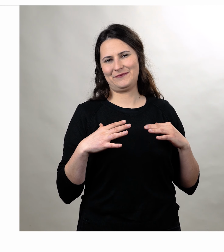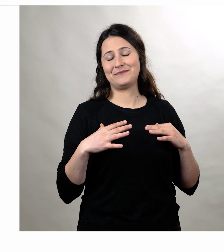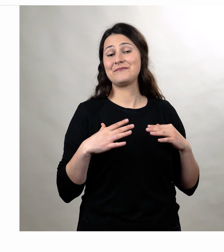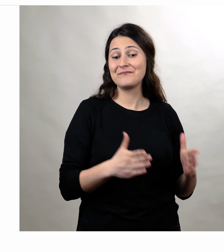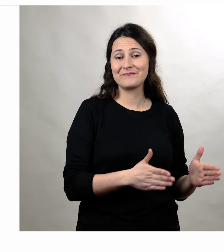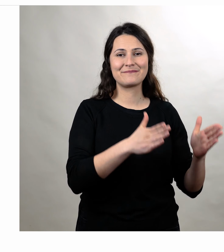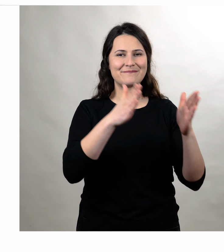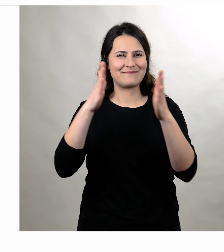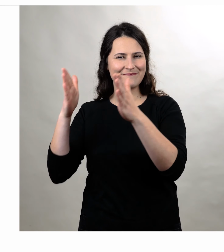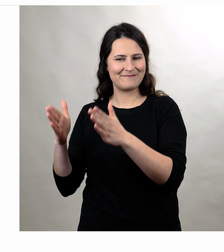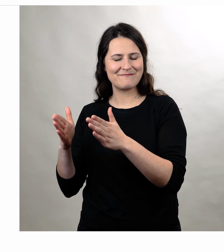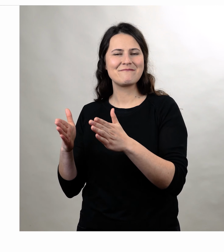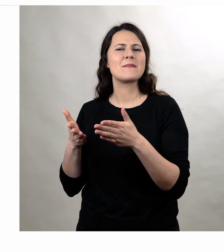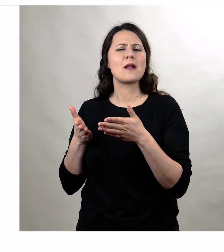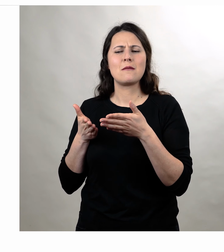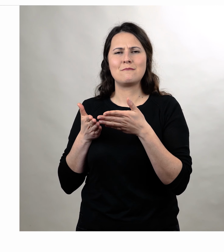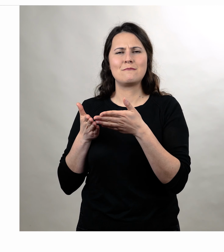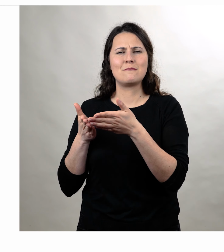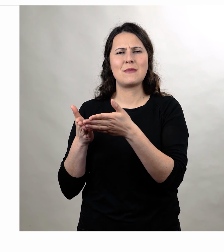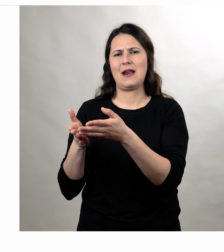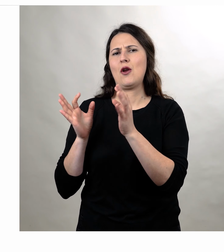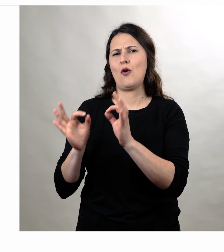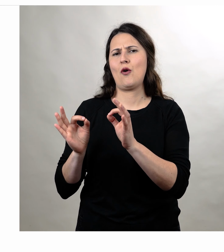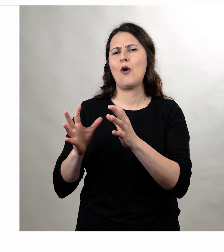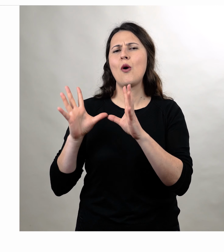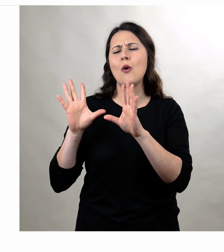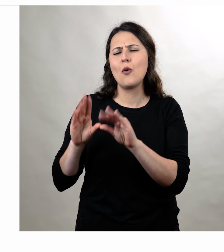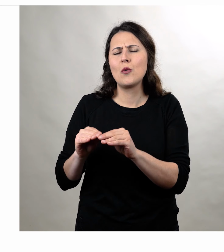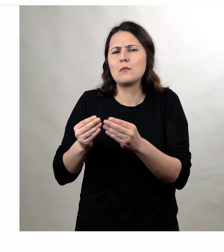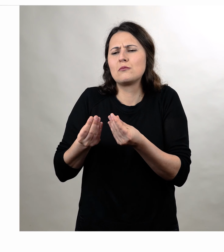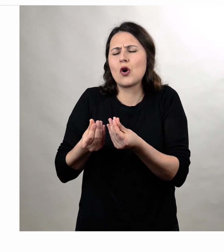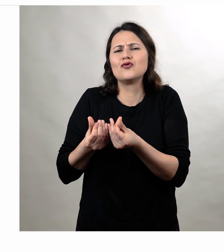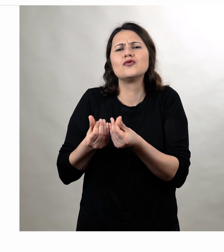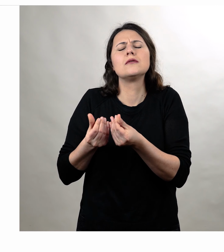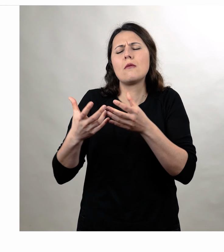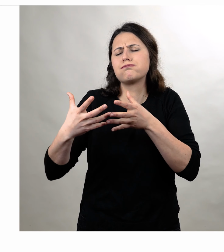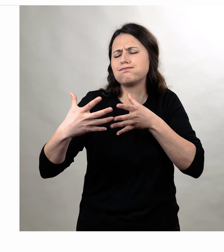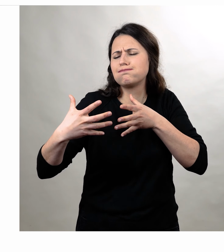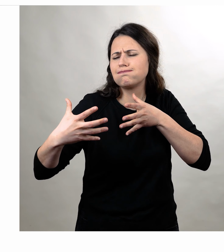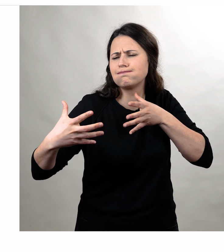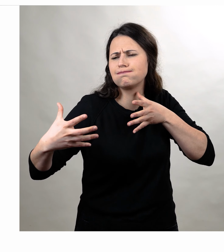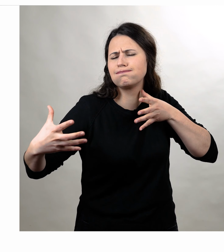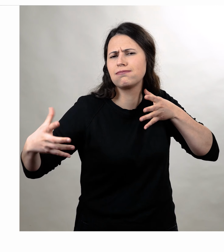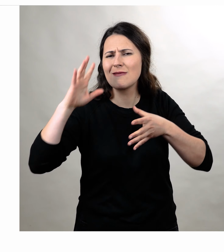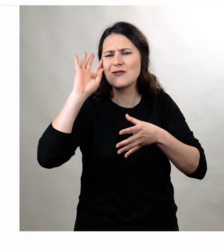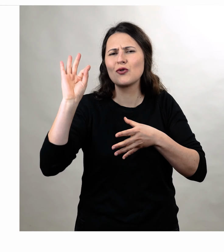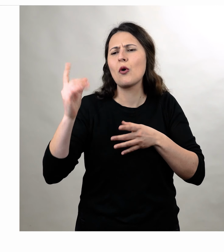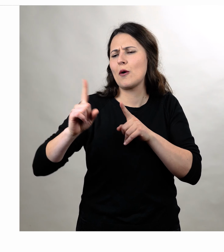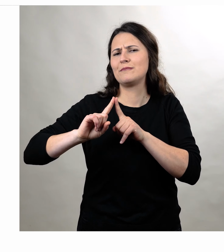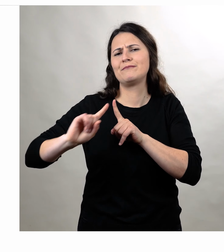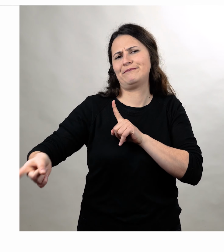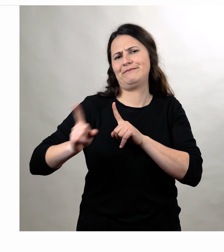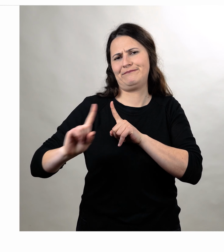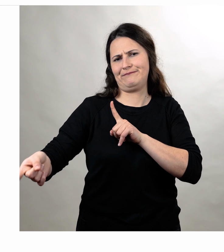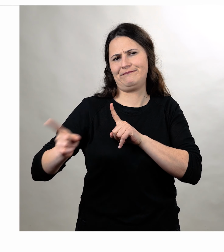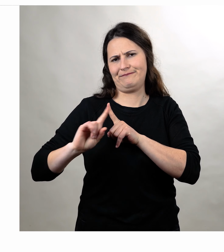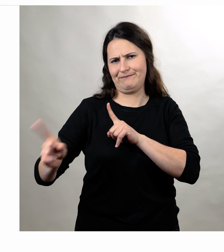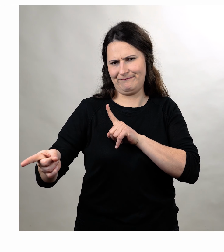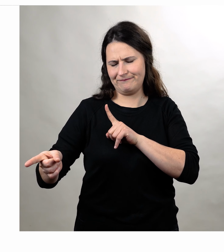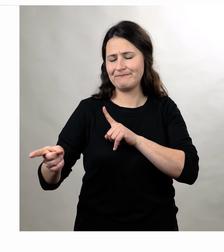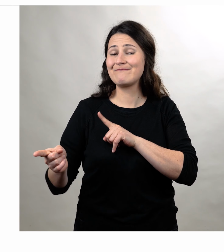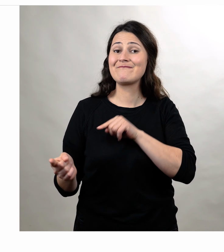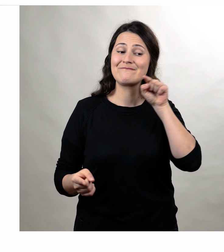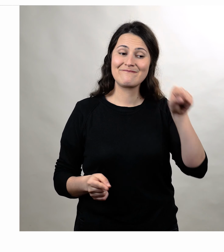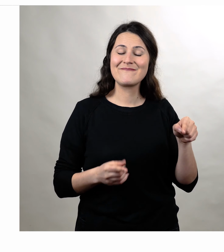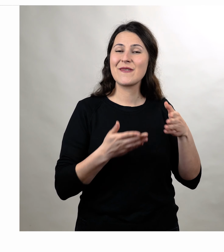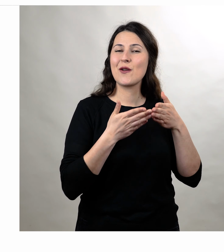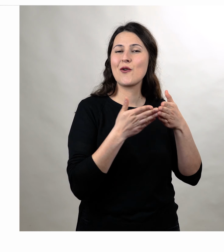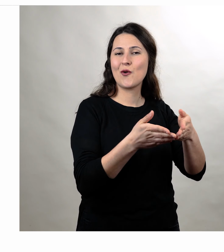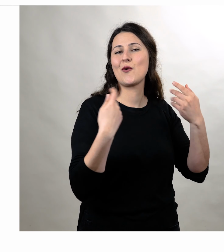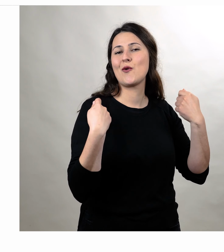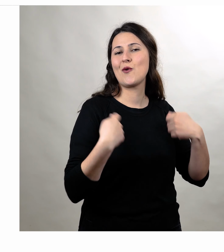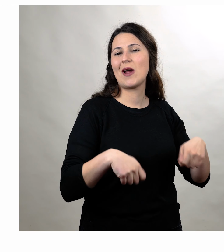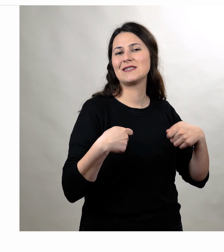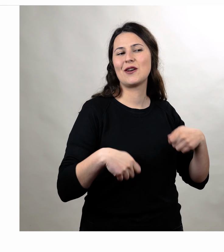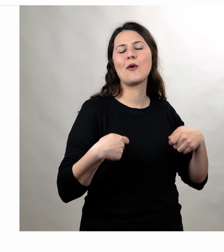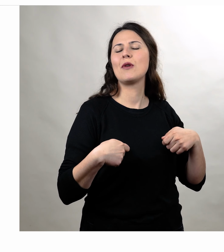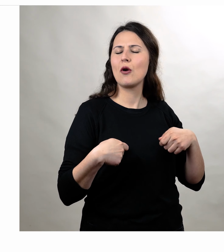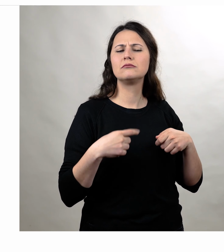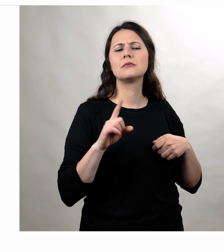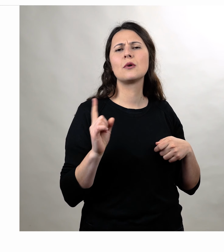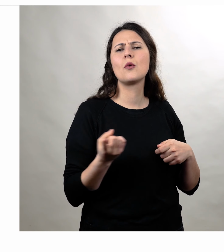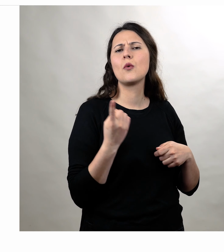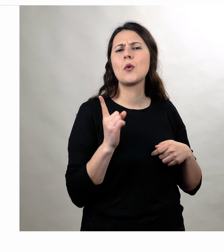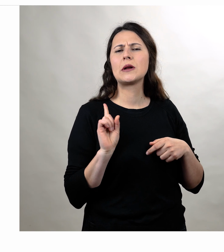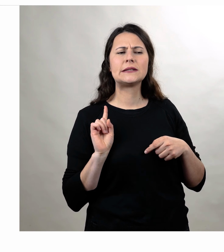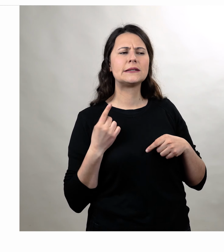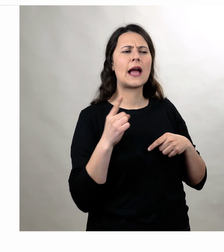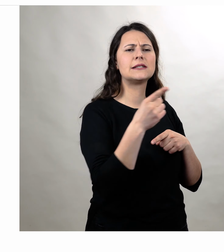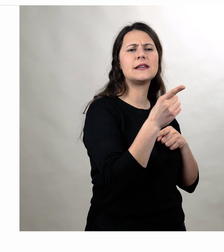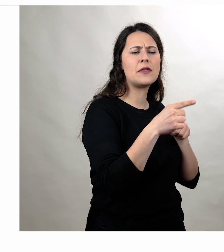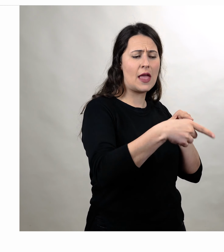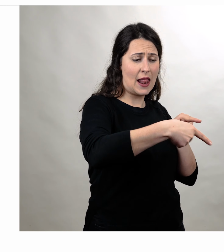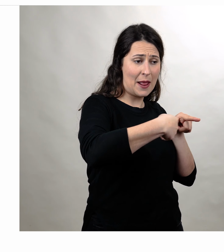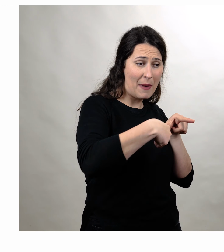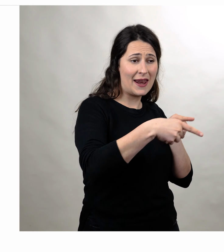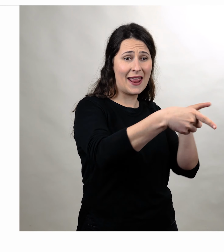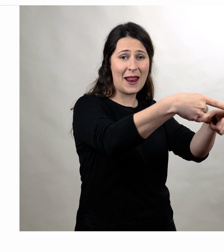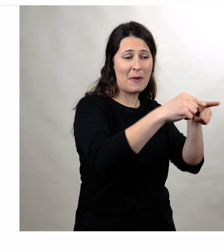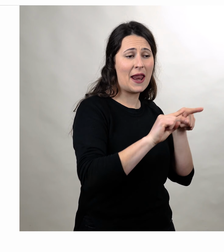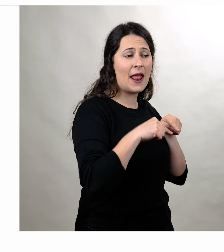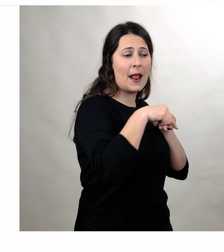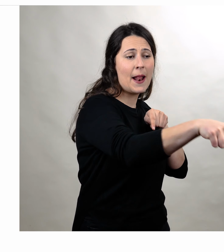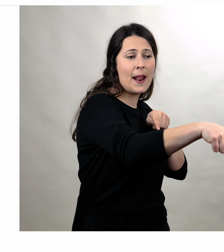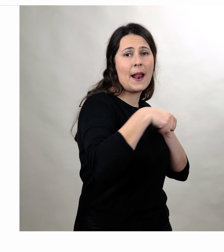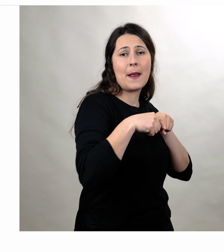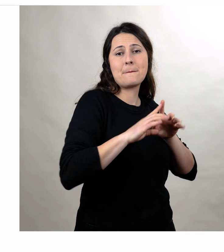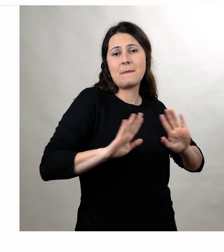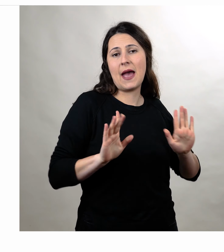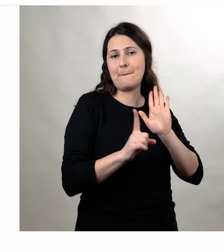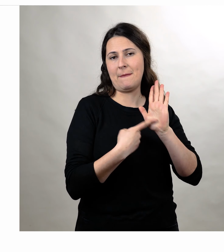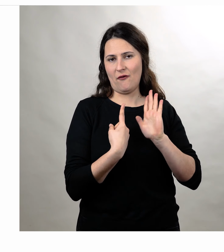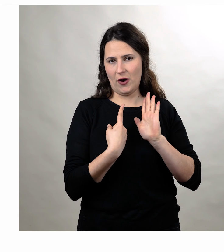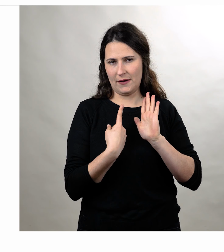Σε αντίθεση με τα υπερωκεάνια, τα οποία χρησιμοποιούνται για μεταφορές επιβατών, τα κρουαζιερόπλοια πραγματοποιούν ταξίδια μετ' επιστροφής σε διάφορα λιμάνια.